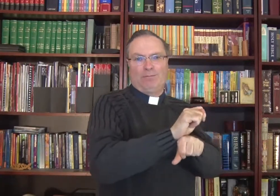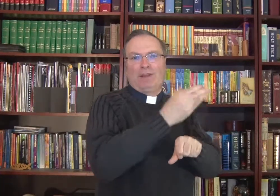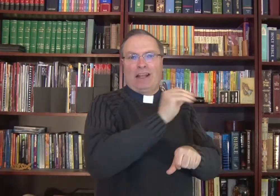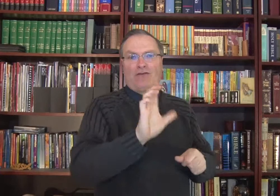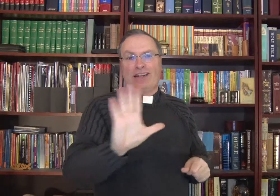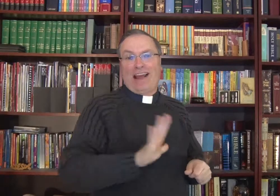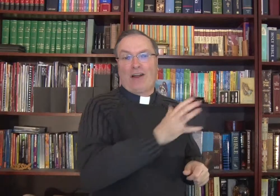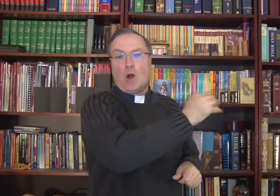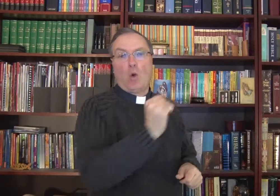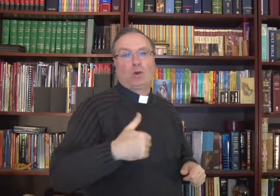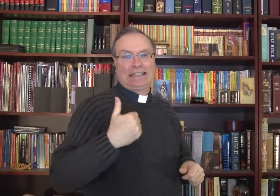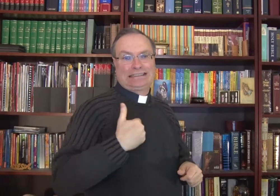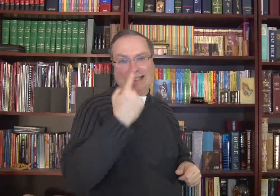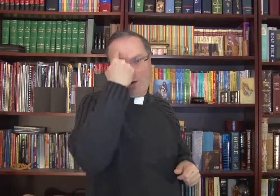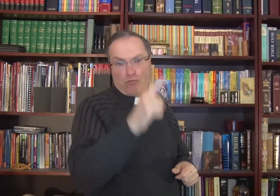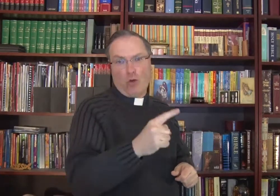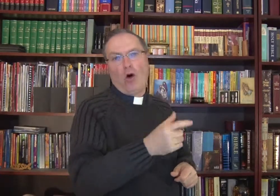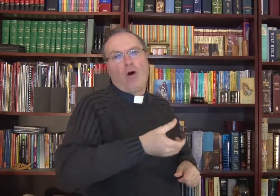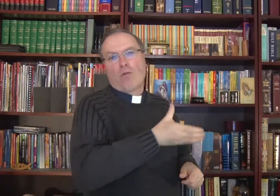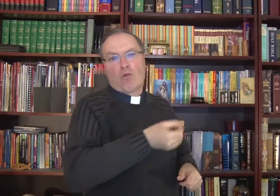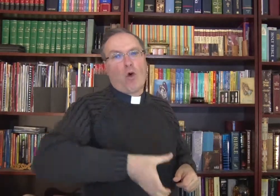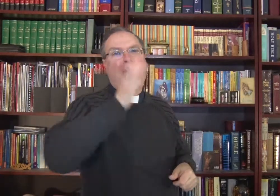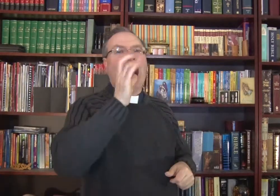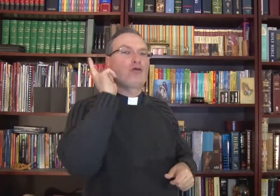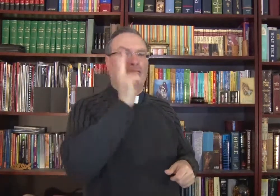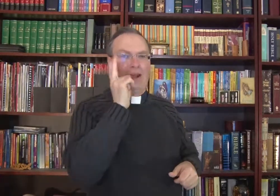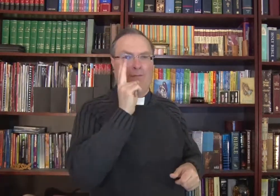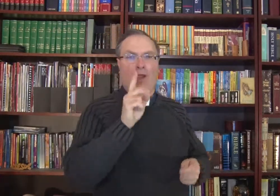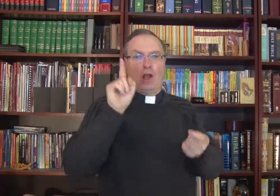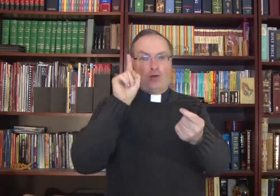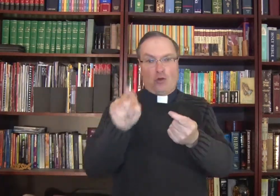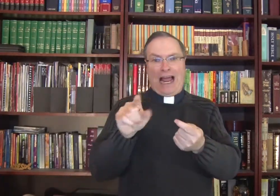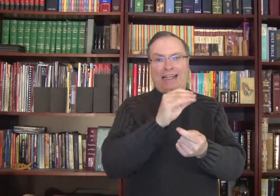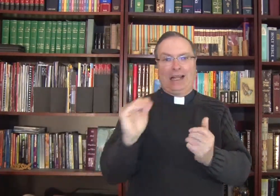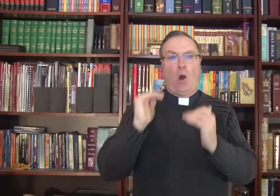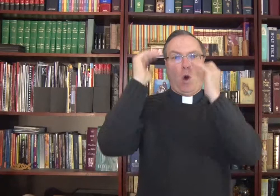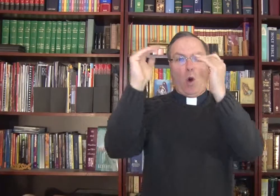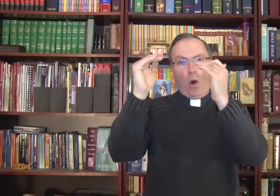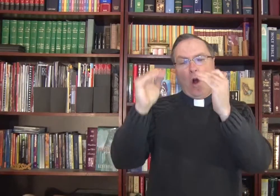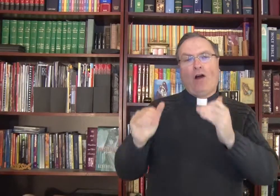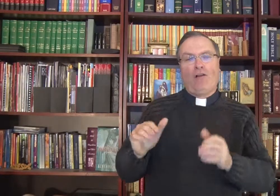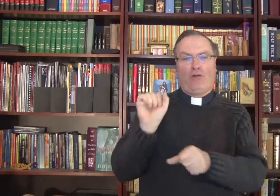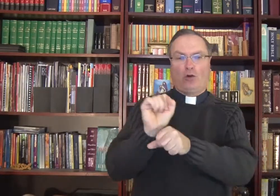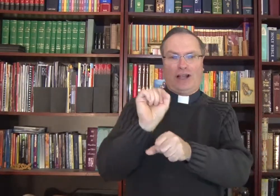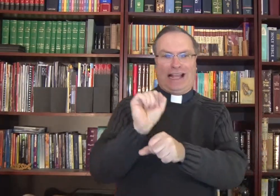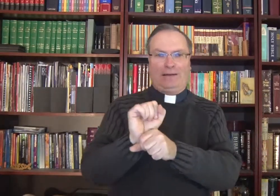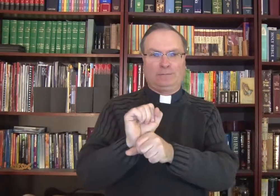et vous les avez utilisées pour boire du vin, toi et tes hauts fonctionnaires,